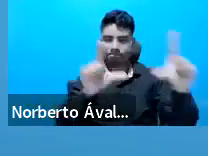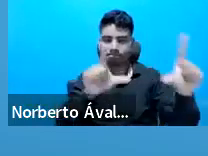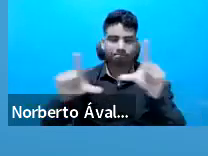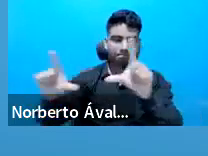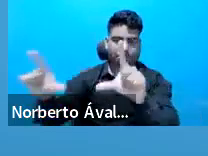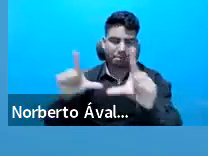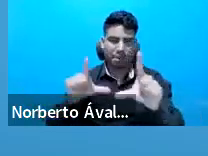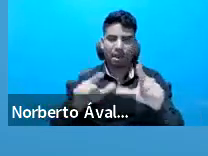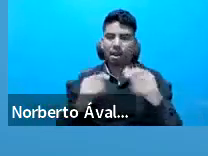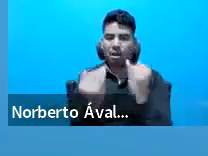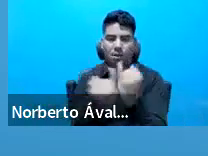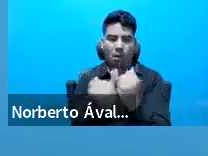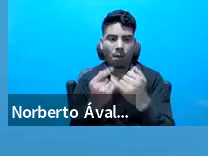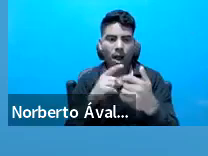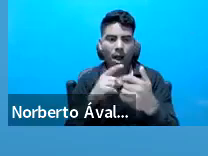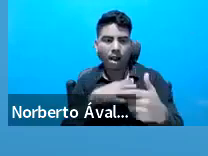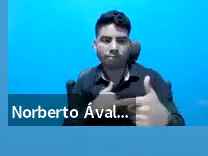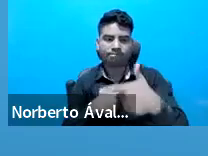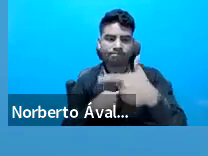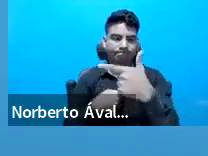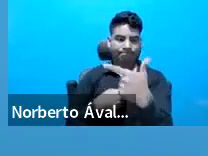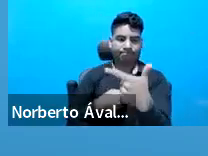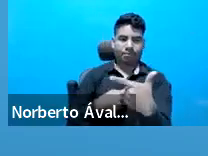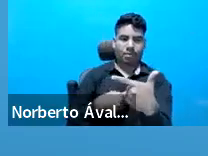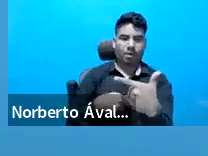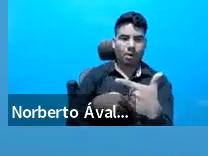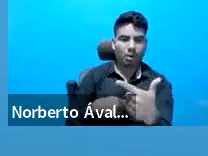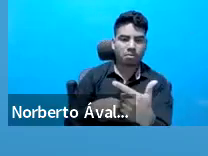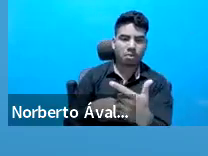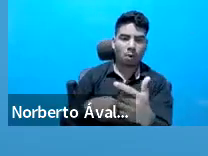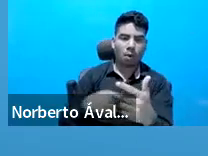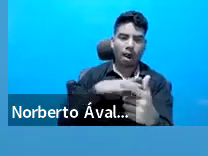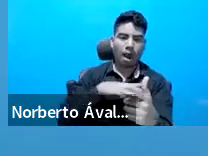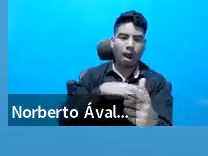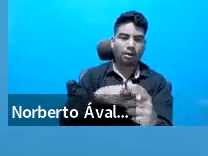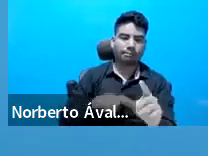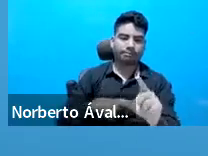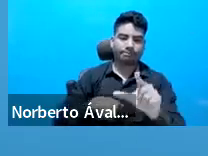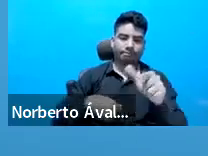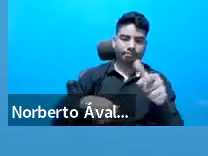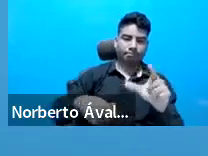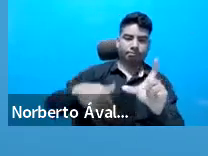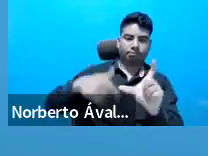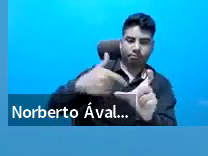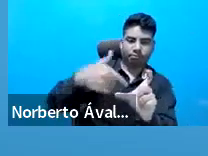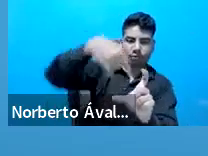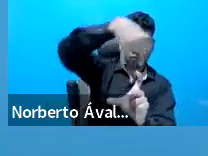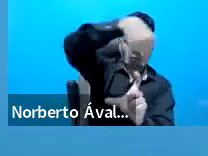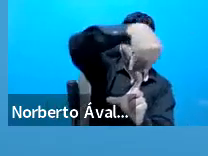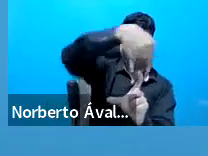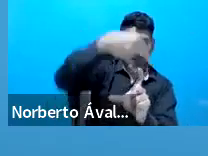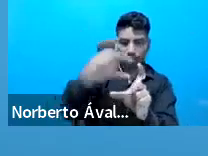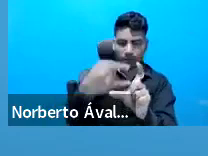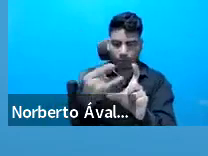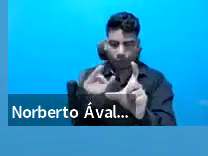muy parecido a la a la del teorema de de a la del teorema de de Ulises, a la demostración de Uclides. Y también Luisa